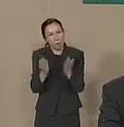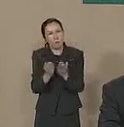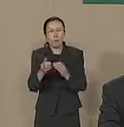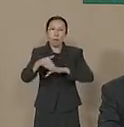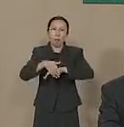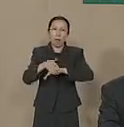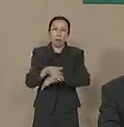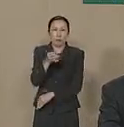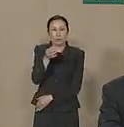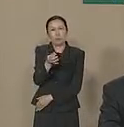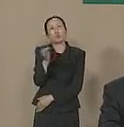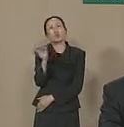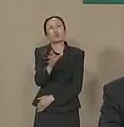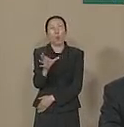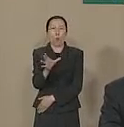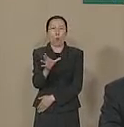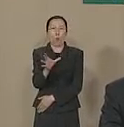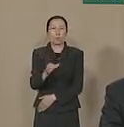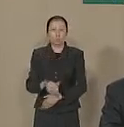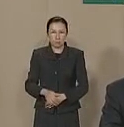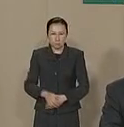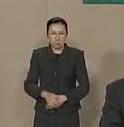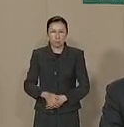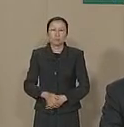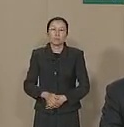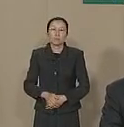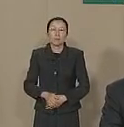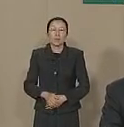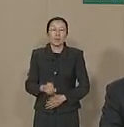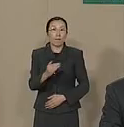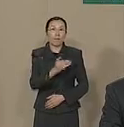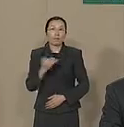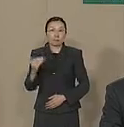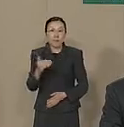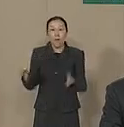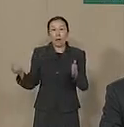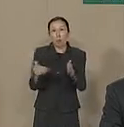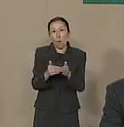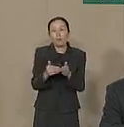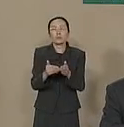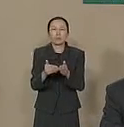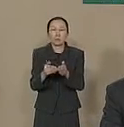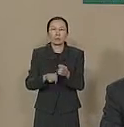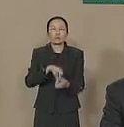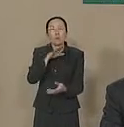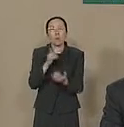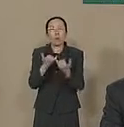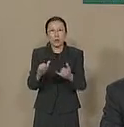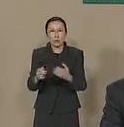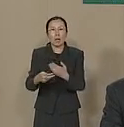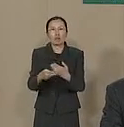無料なんですよ 私たちは 後期高齢者医療制度は 撤廃する